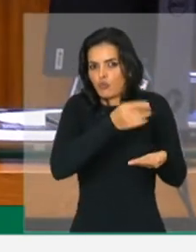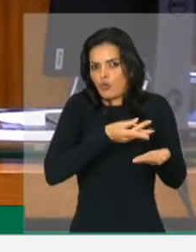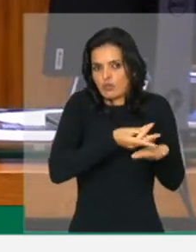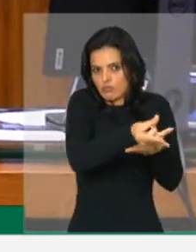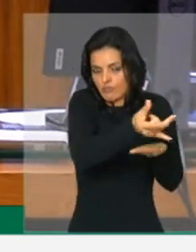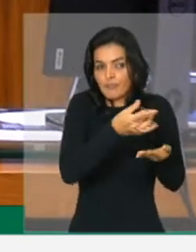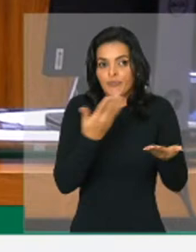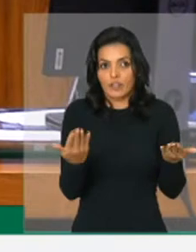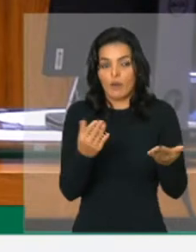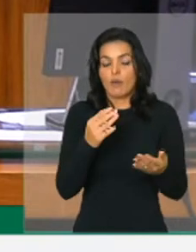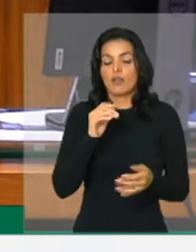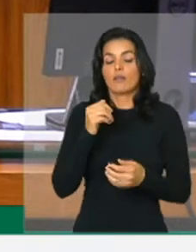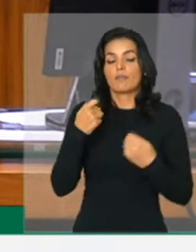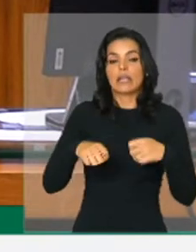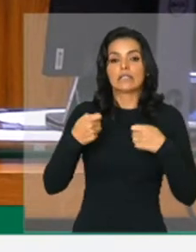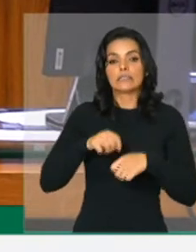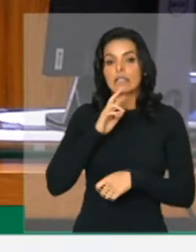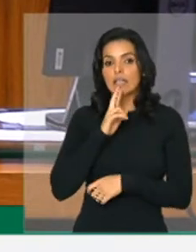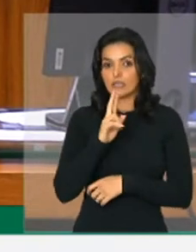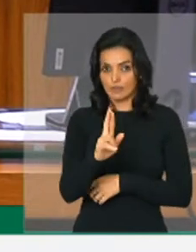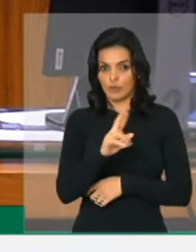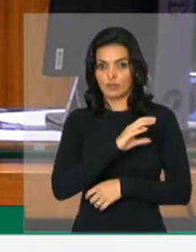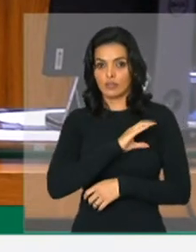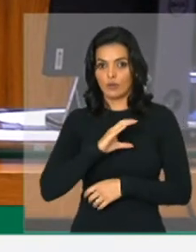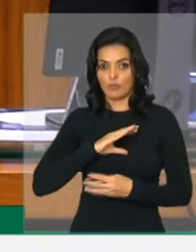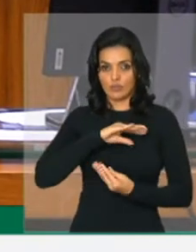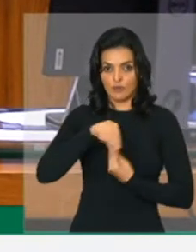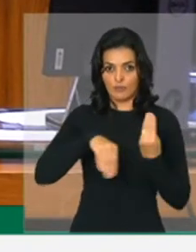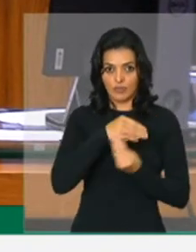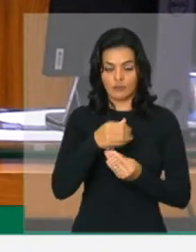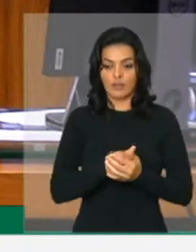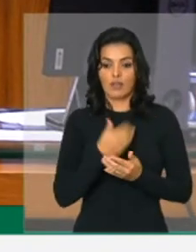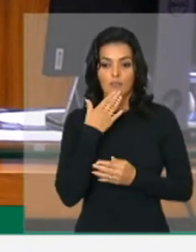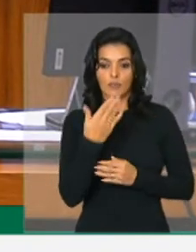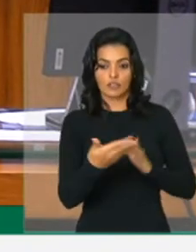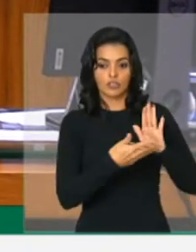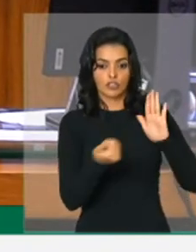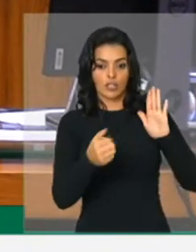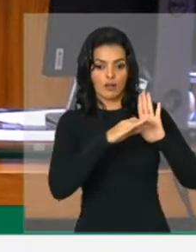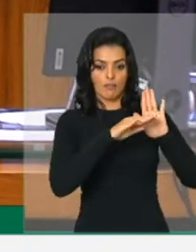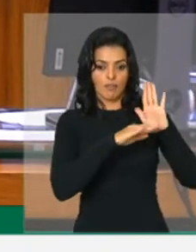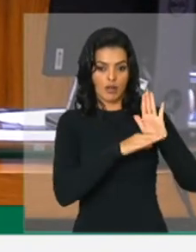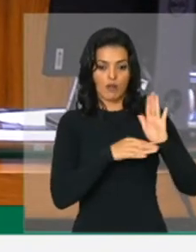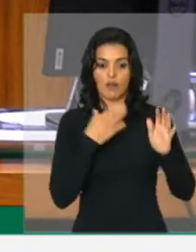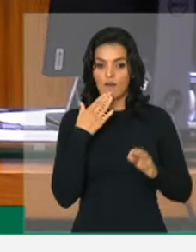QUESTÃO DE ORDEM, PRESIDENTE. SÓ UMA SOLICITAÇÃO A PRESIDENTE. NÓS ENCAMINHAMOS O KIT OBSTRUÇÃO COMO HAVIA FALADO PARA VOSSA EXCELÊNCIA PARA FAZER O DEBATE DO MÉRITO